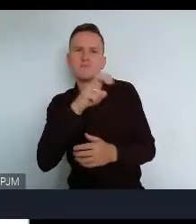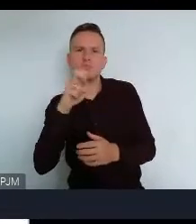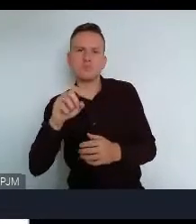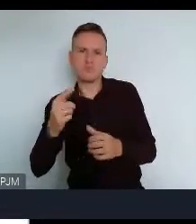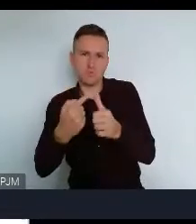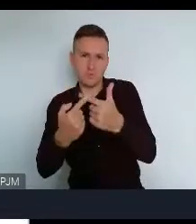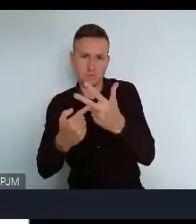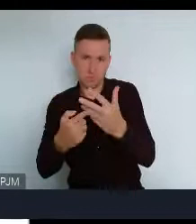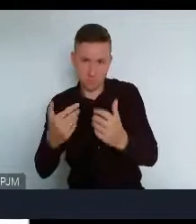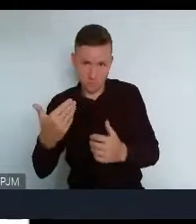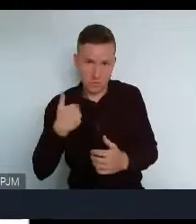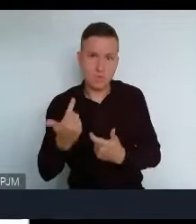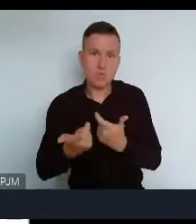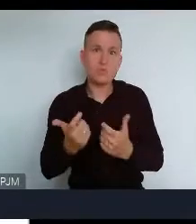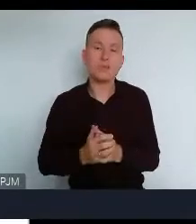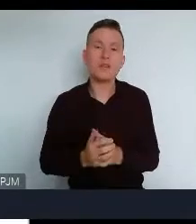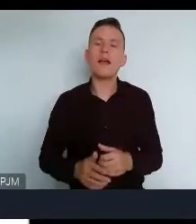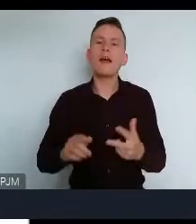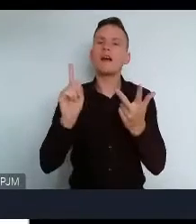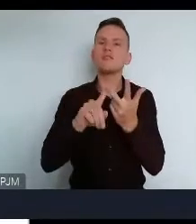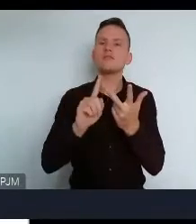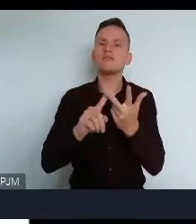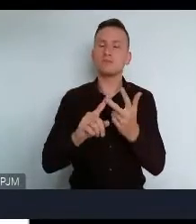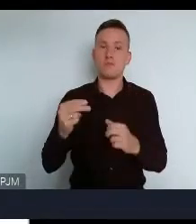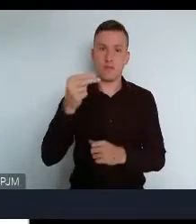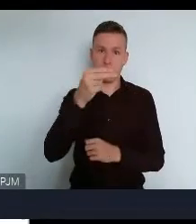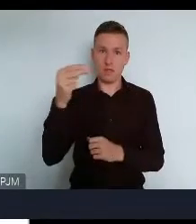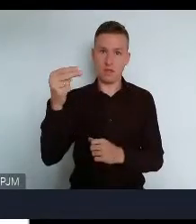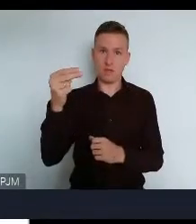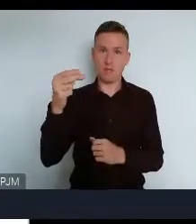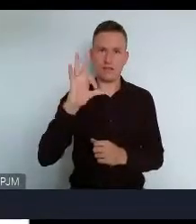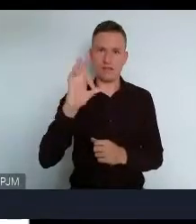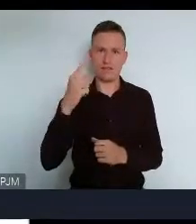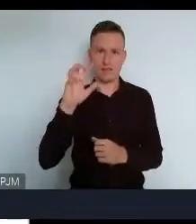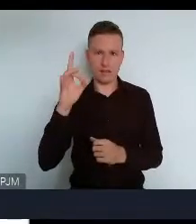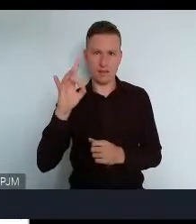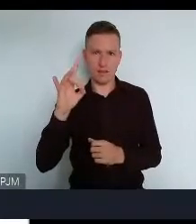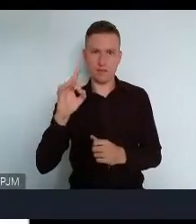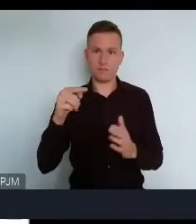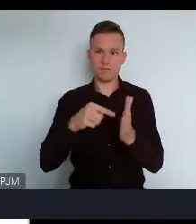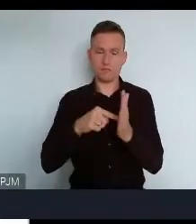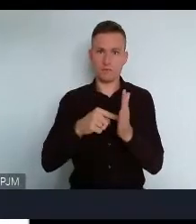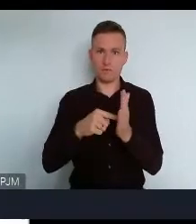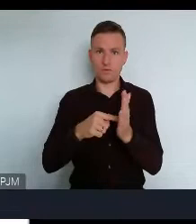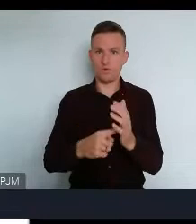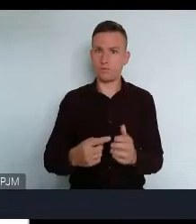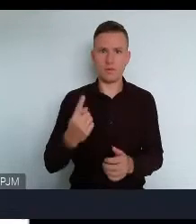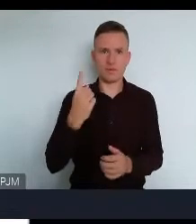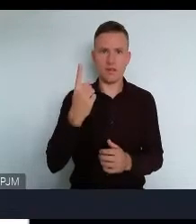a po trzecie, czy temat SDG został formułowany jako jeden z priorytetów burmistrza.